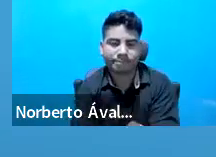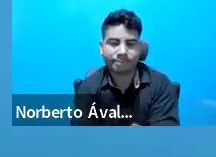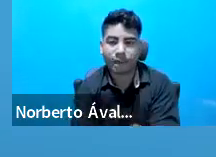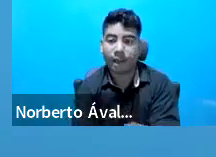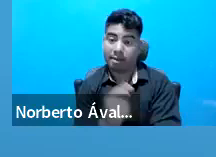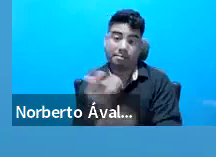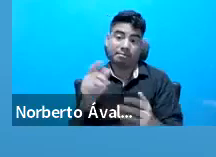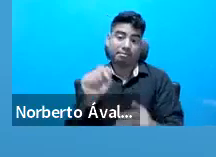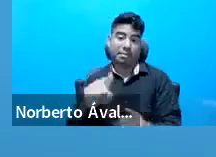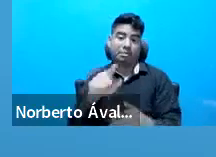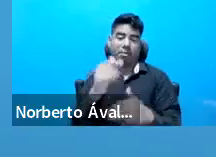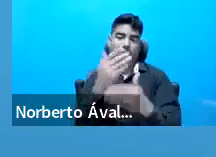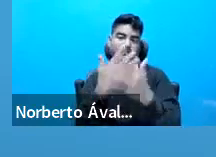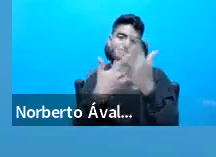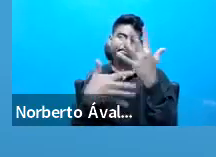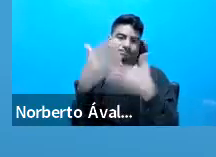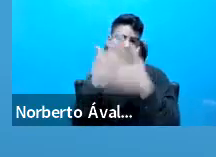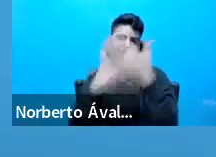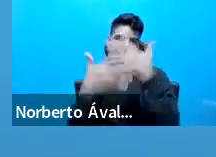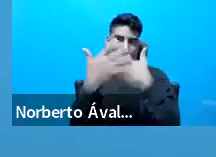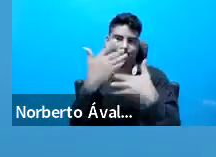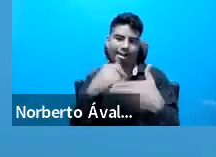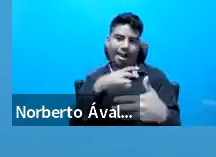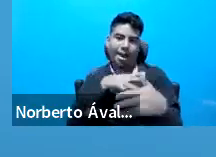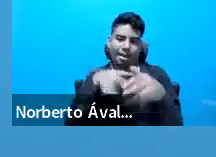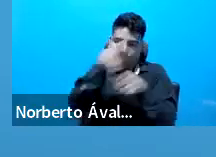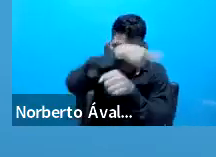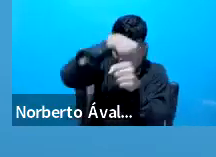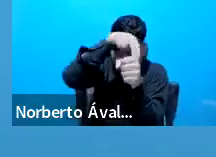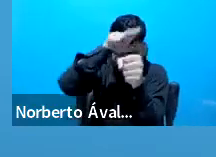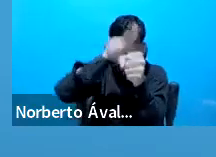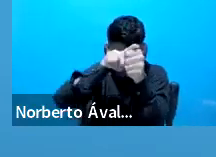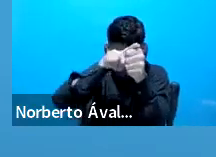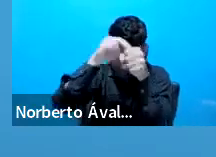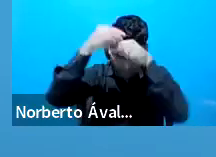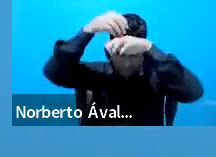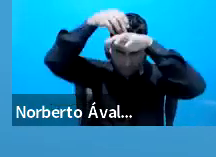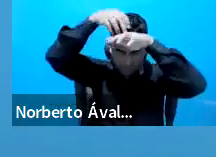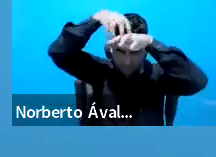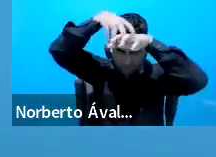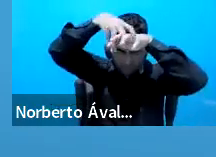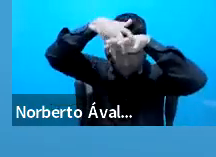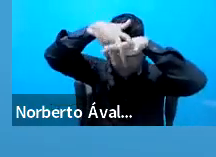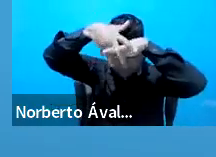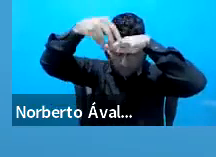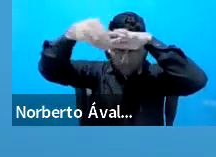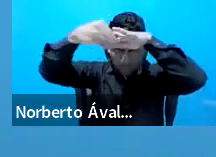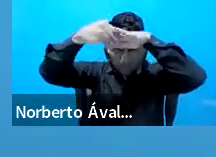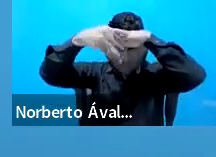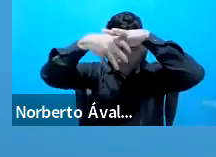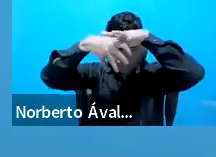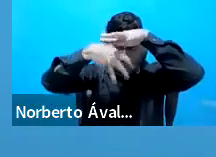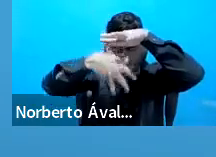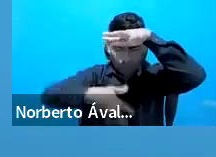de ellos uerpo La lema de La lema de salamanca se suma el conocimiento del reizado es es una mente en es una mente en activa, es decir,